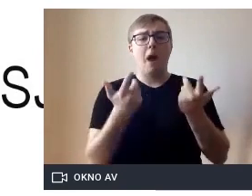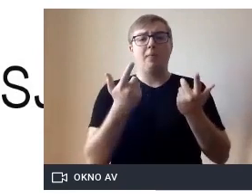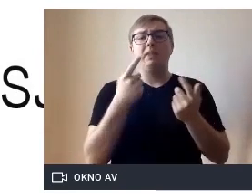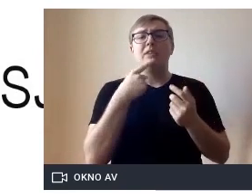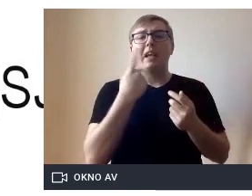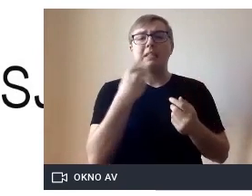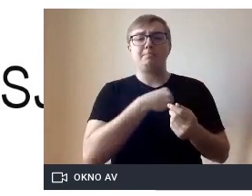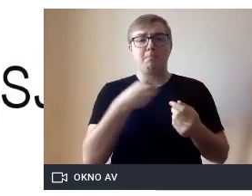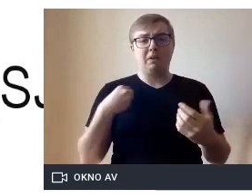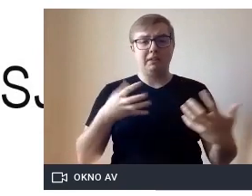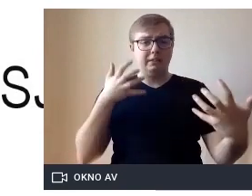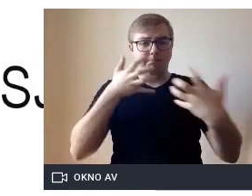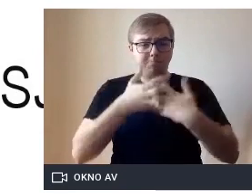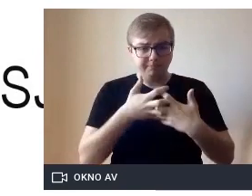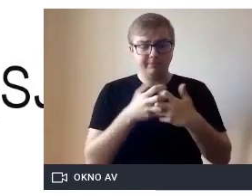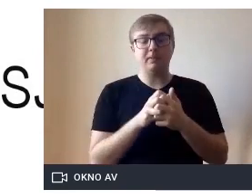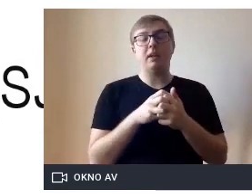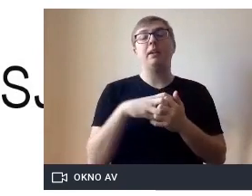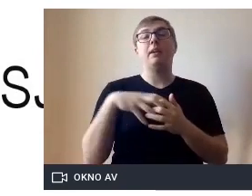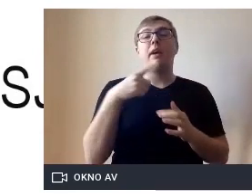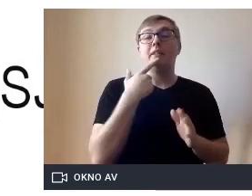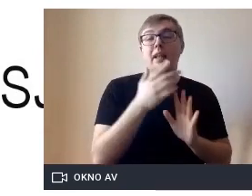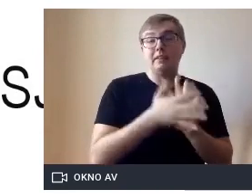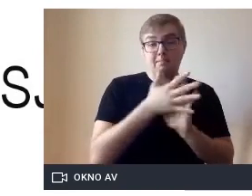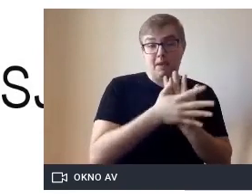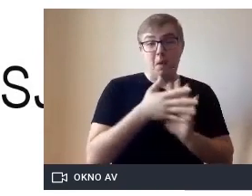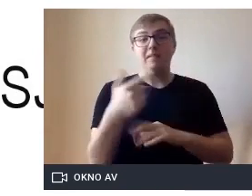by łatwiej można było połączyć oba języki: (w tym przypadku) polski i migowy.